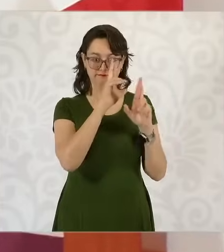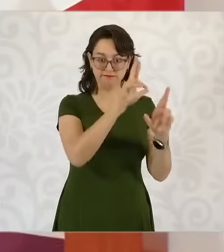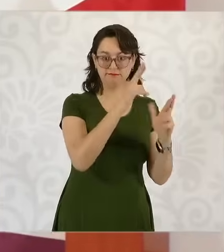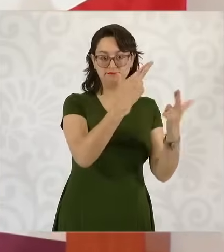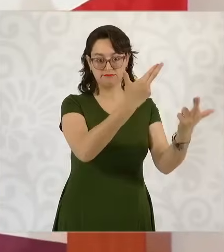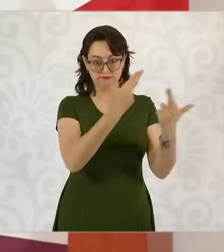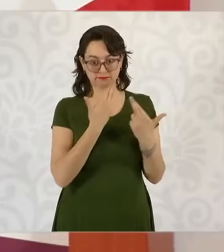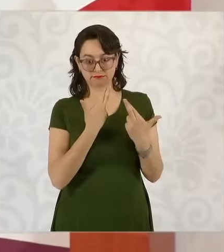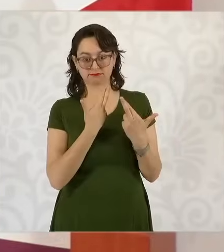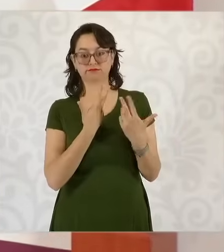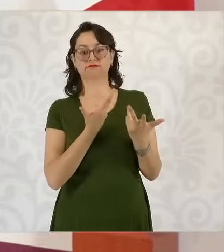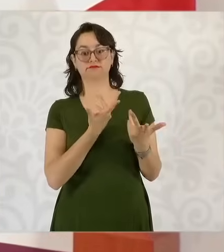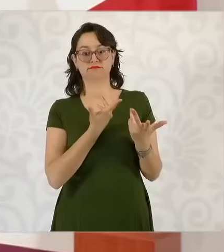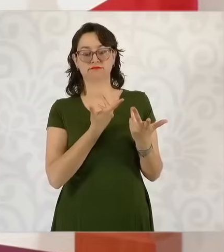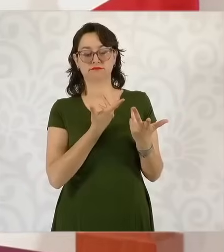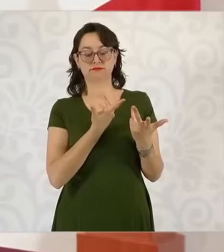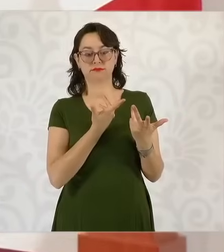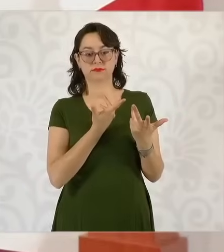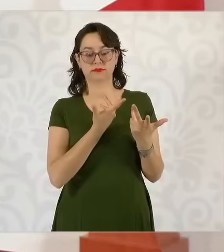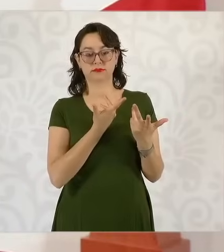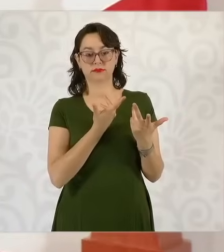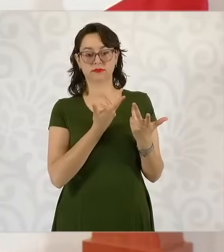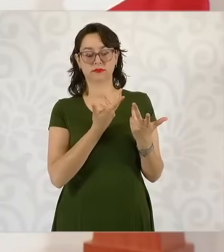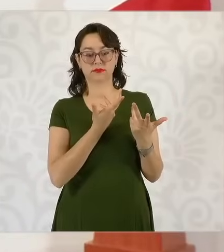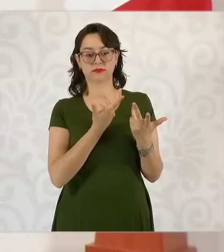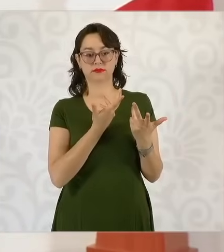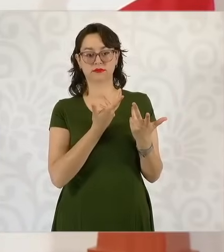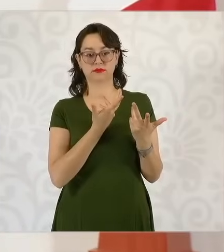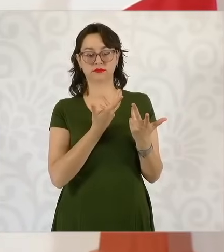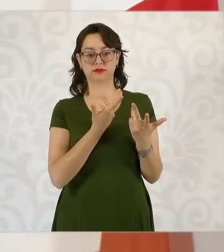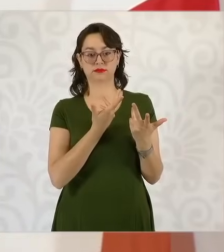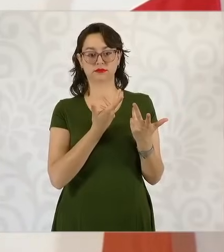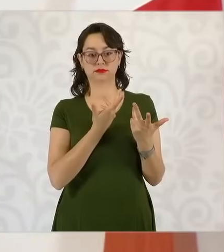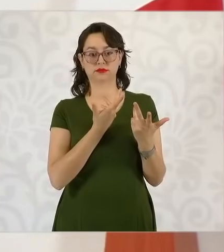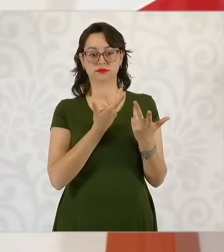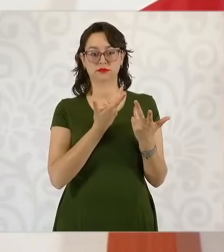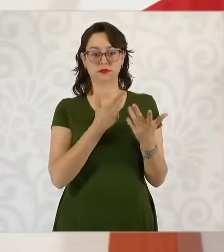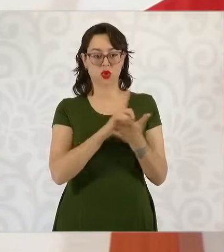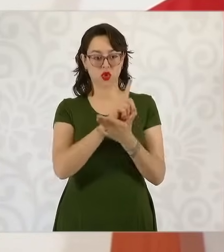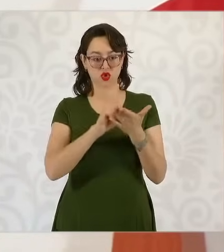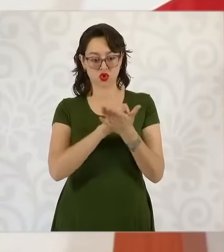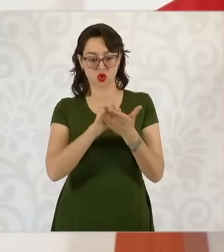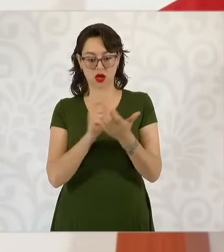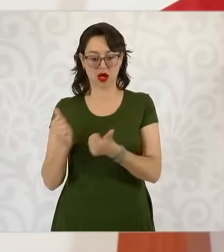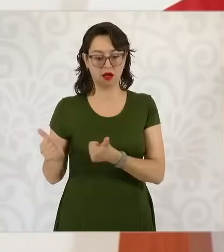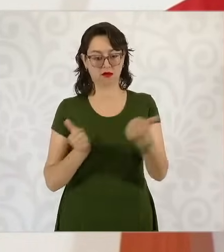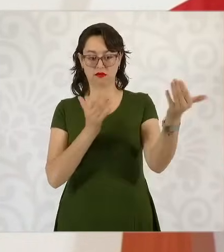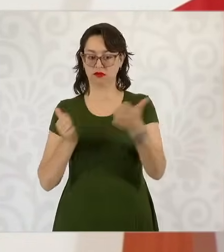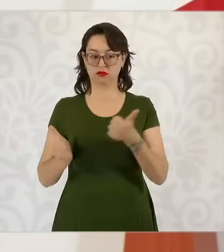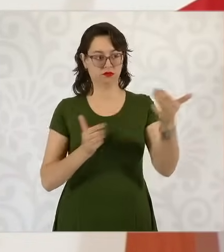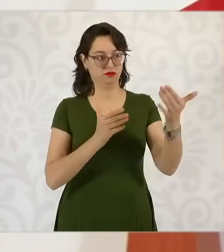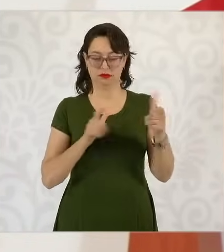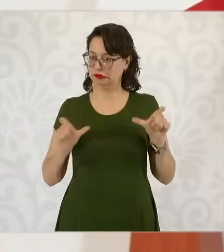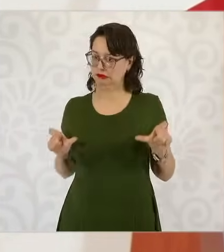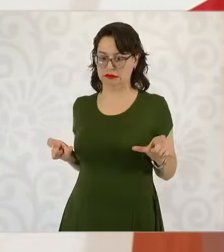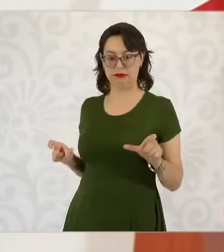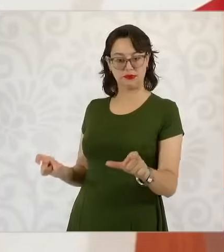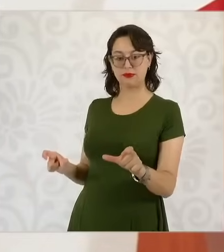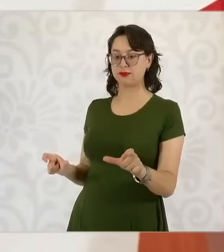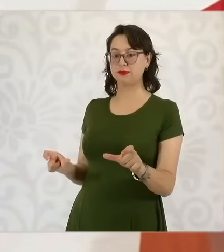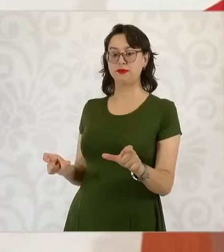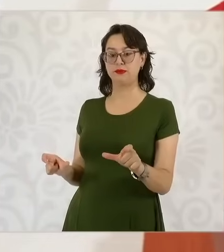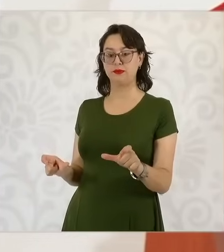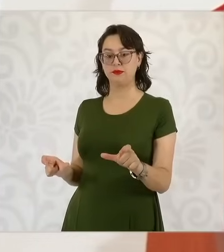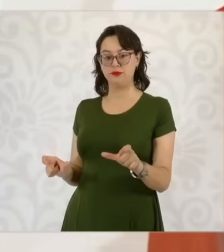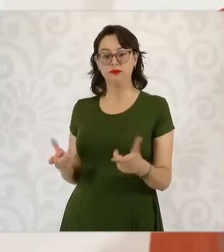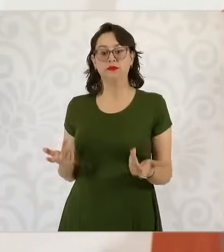que nosotros vamos a evitar que pase la droga a Estados Unidos y también lo que queremos es